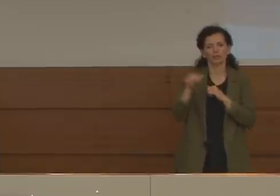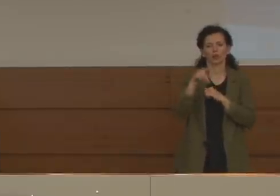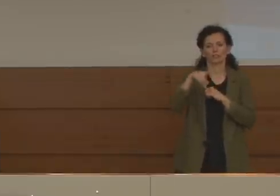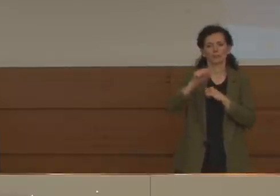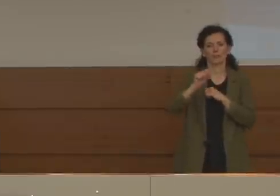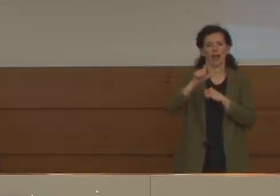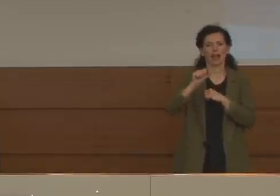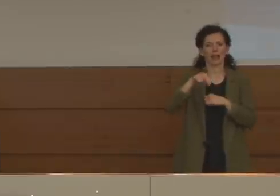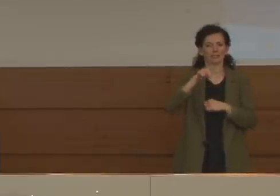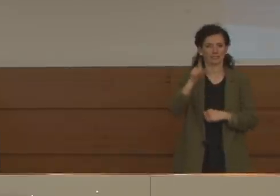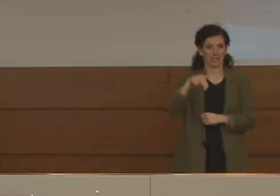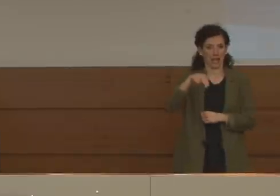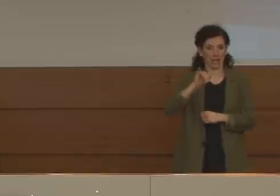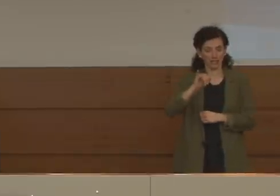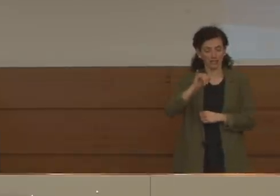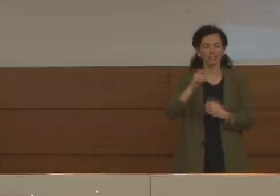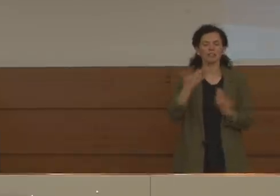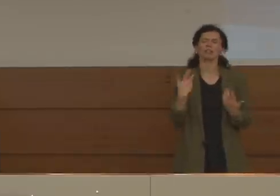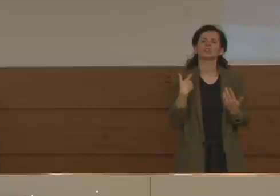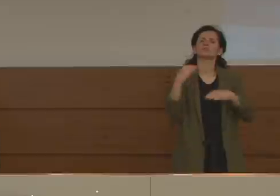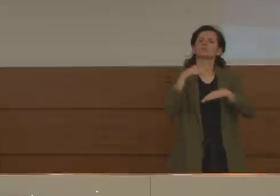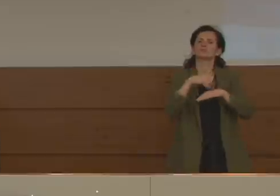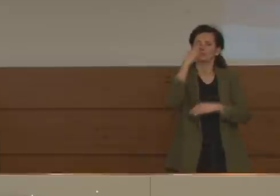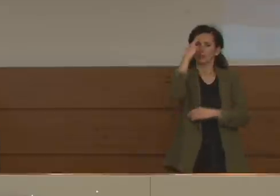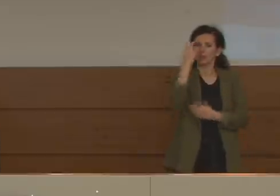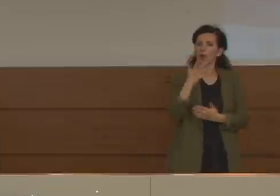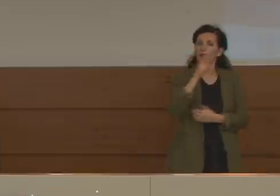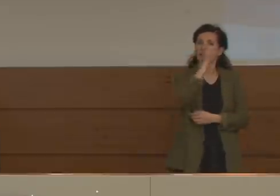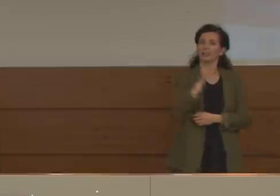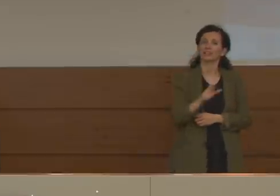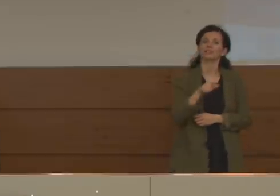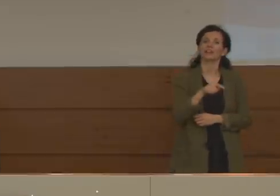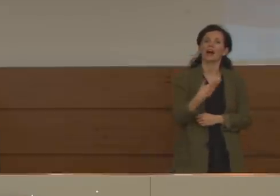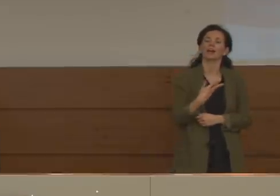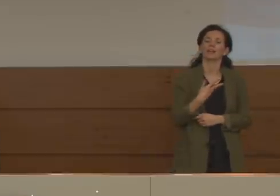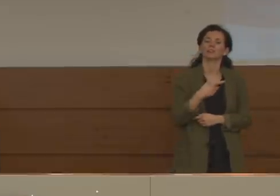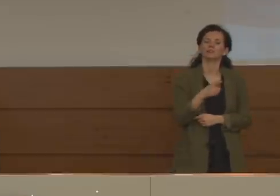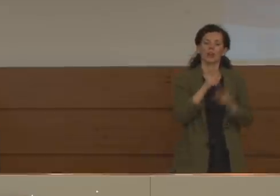ricordare che in Italia esiste un'altra eccellenza, quella dell'Ospedale Sacco di